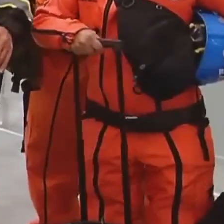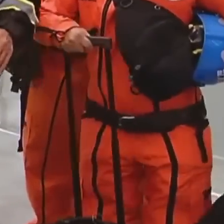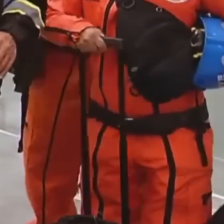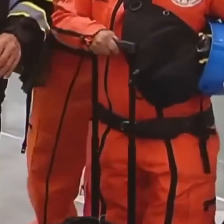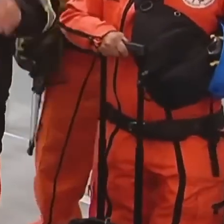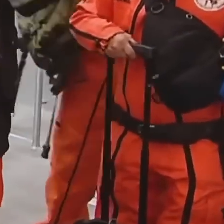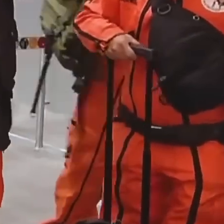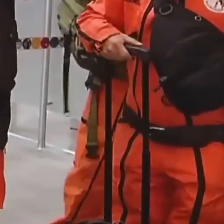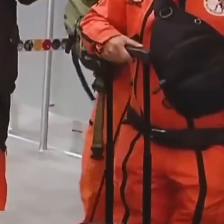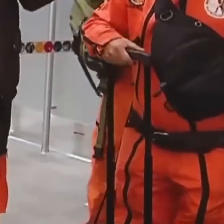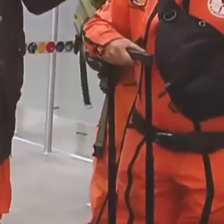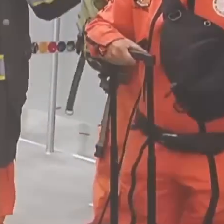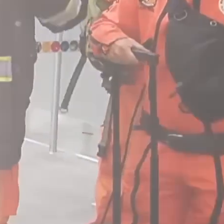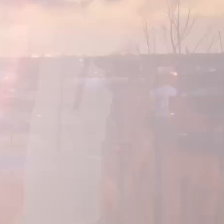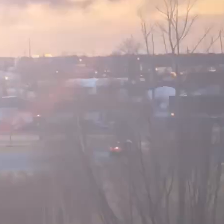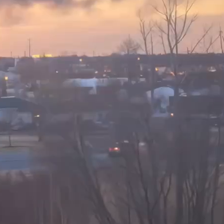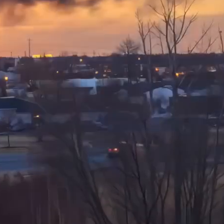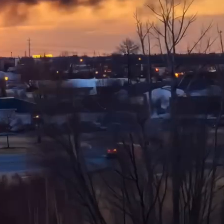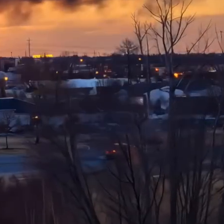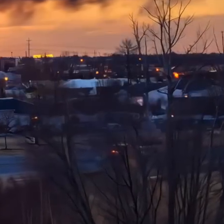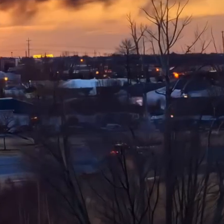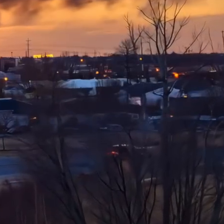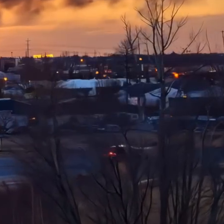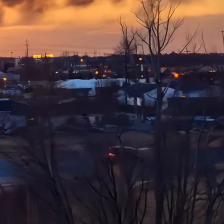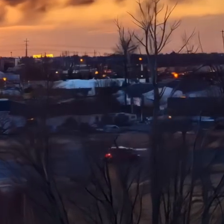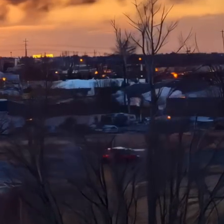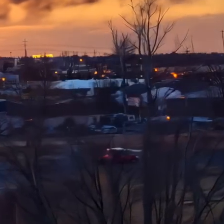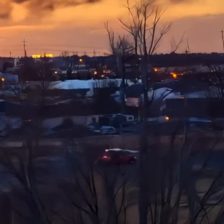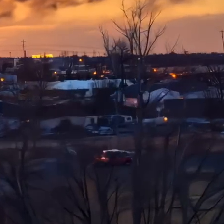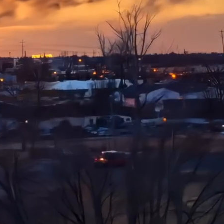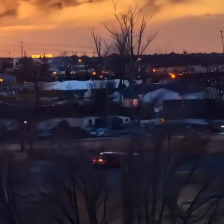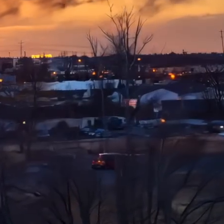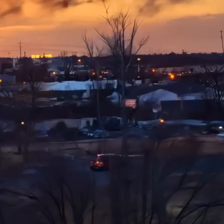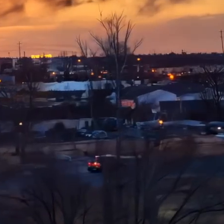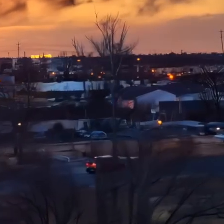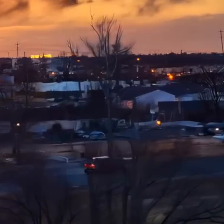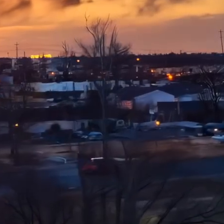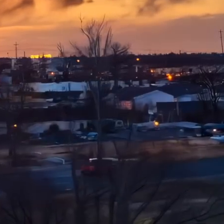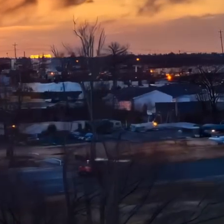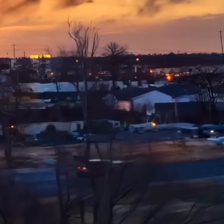apoyar en la búsqueda y rescate de víctimas tras los devastadores incendios forestal